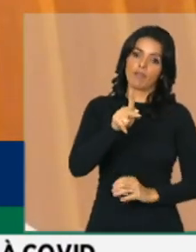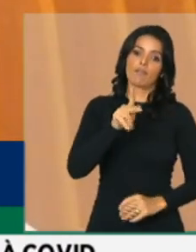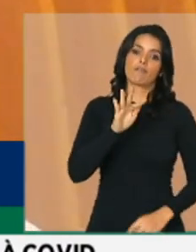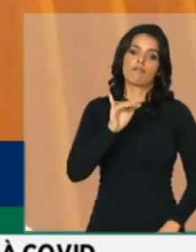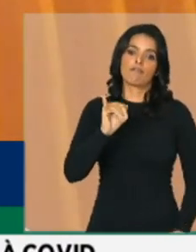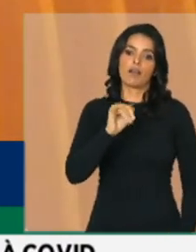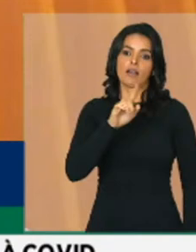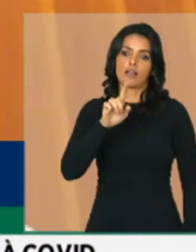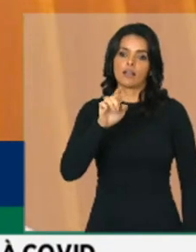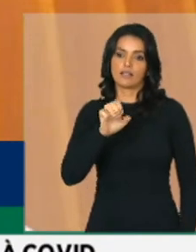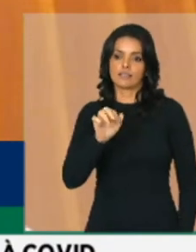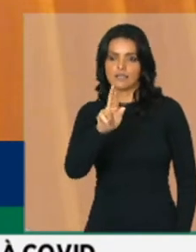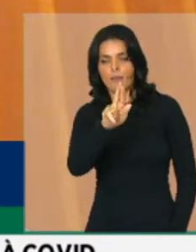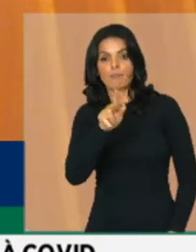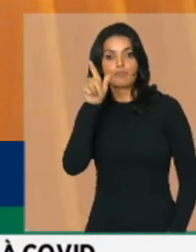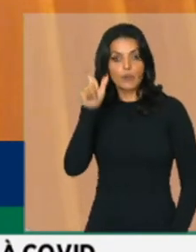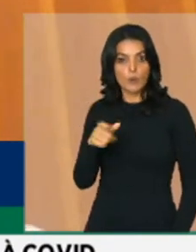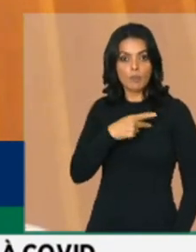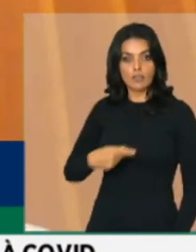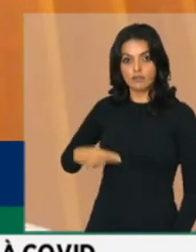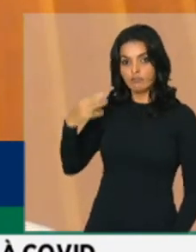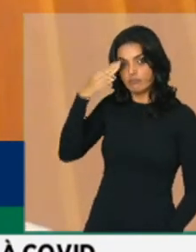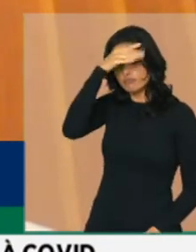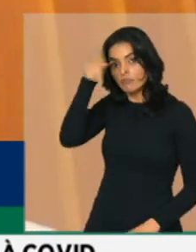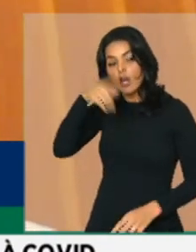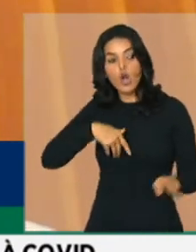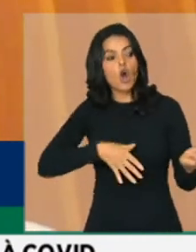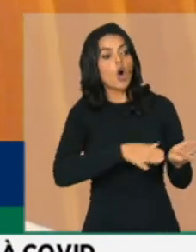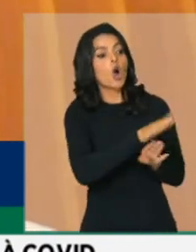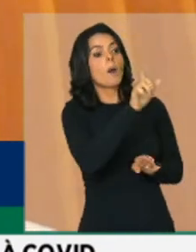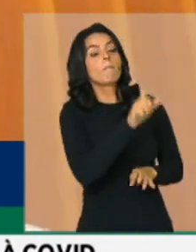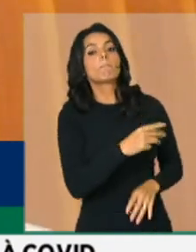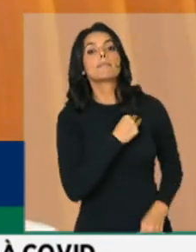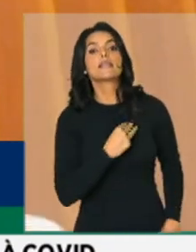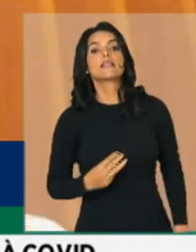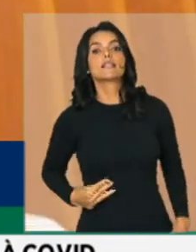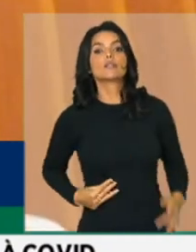PAZUELLO A CANCELAR A COMPRA DE 46 MILHÕES DE DOSES DA VACINA CORONAVAC. E POR FIM O PRESIDENTE JAIR BOLSONARO,